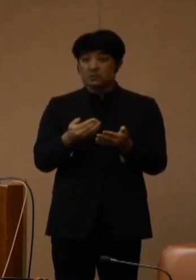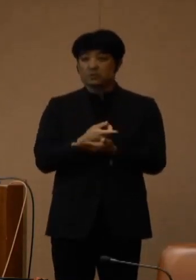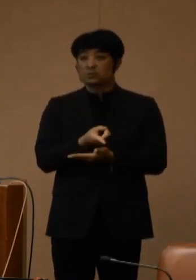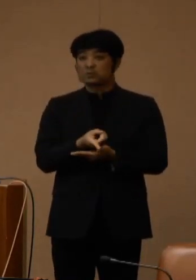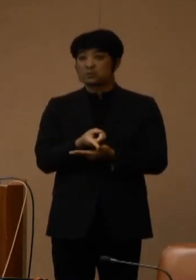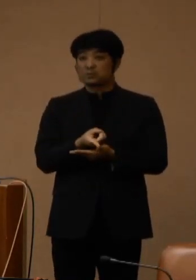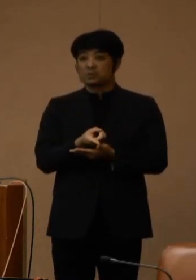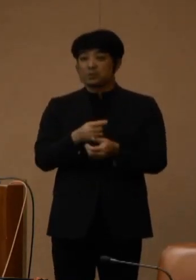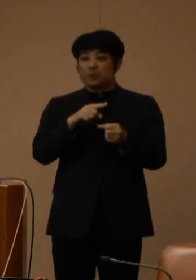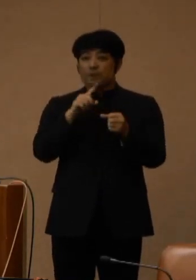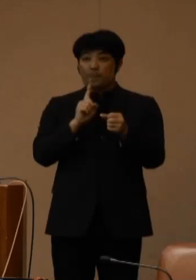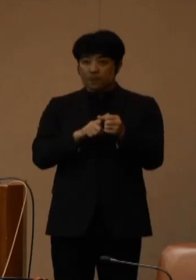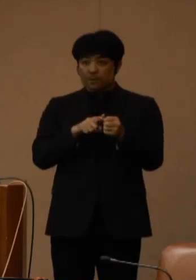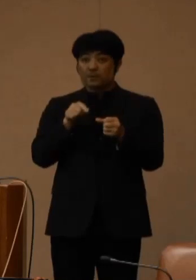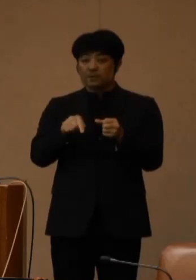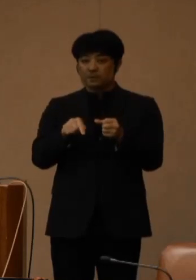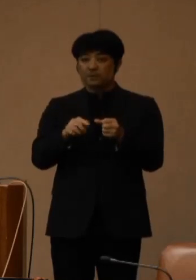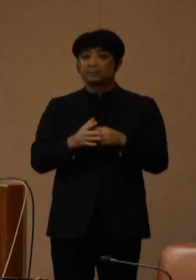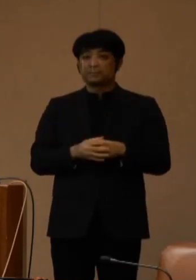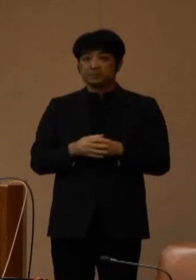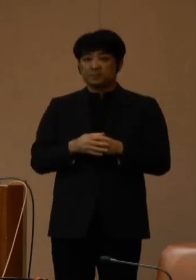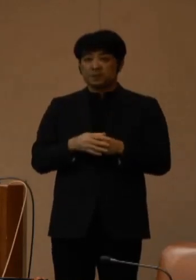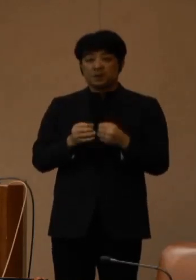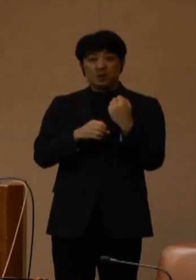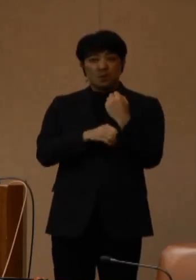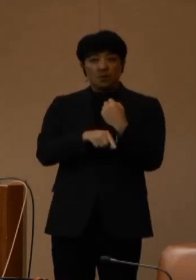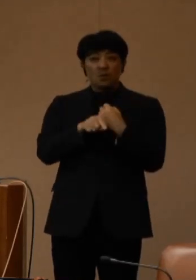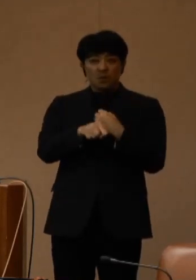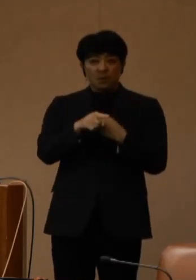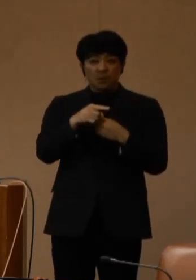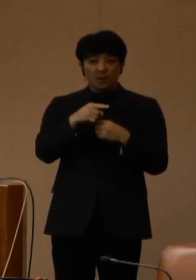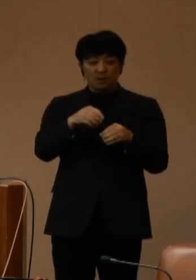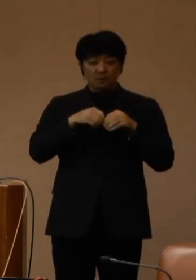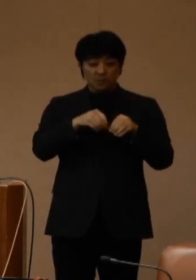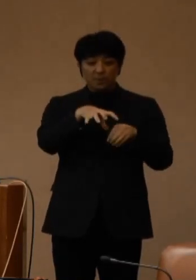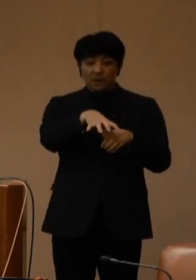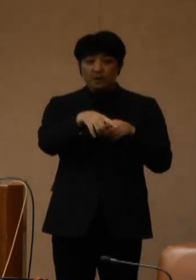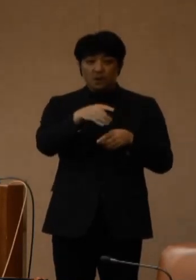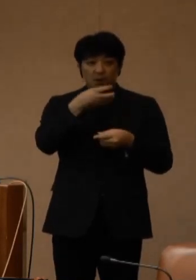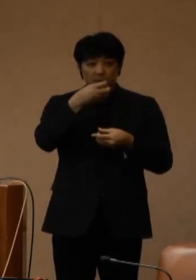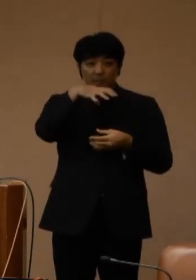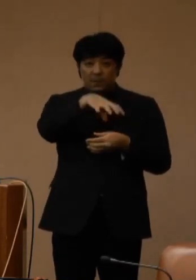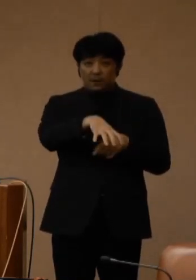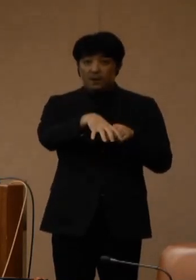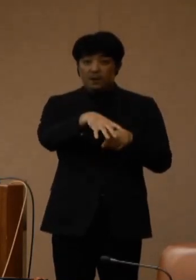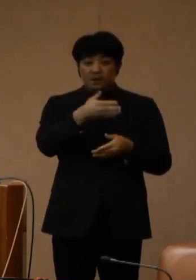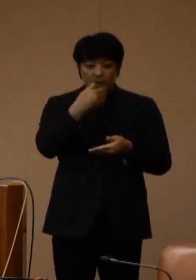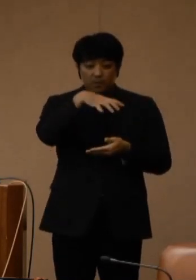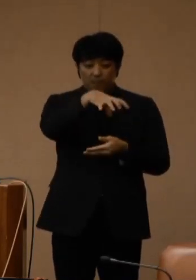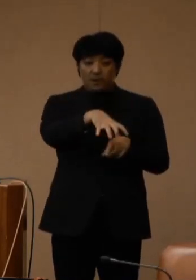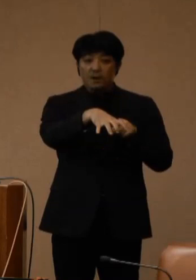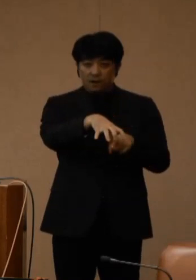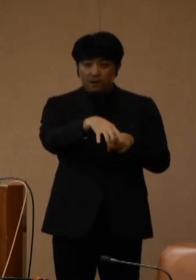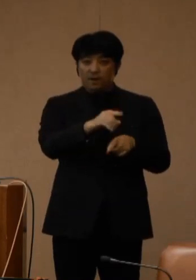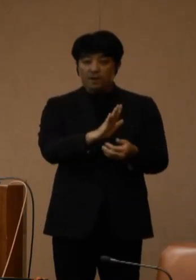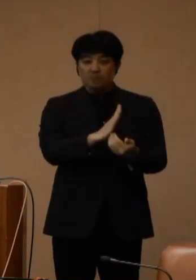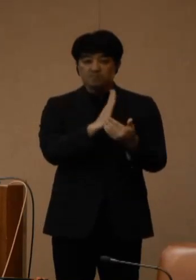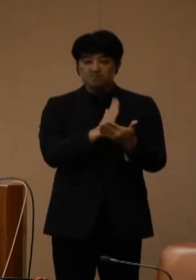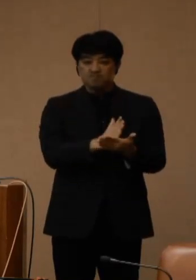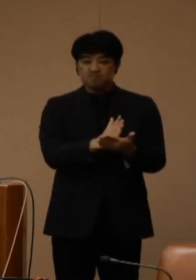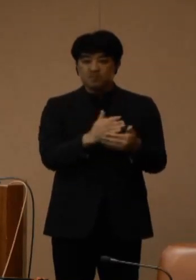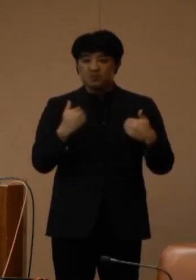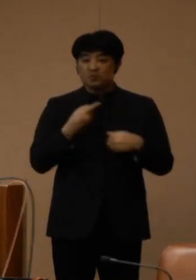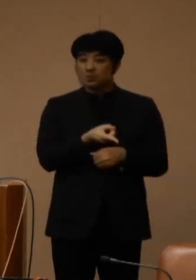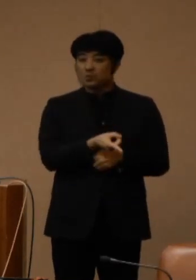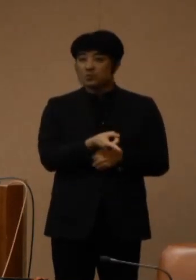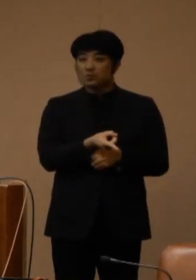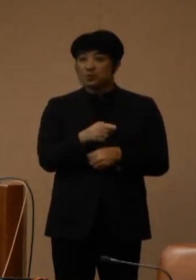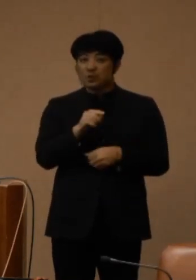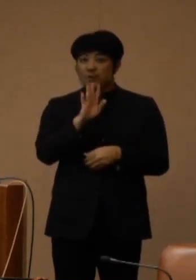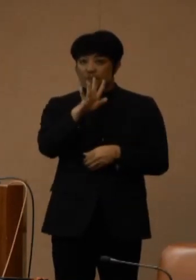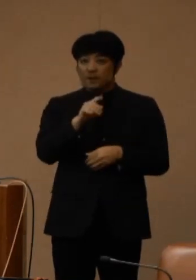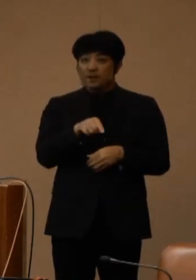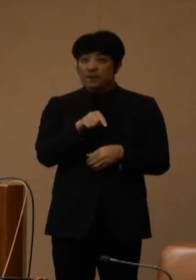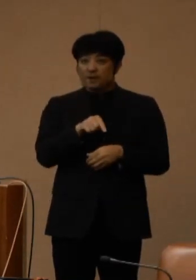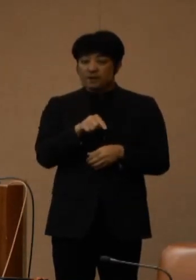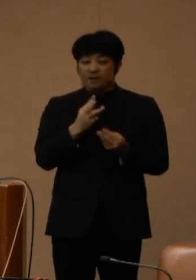主な感染源である飲食関係の感染も抑制する必要があります。このまま感染者数が減少しなければ、